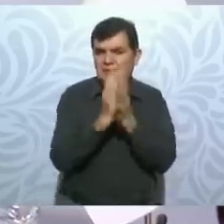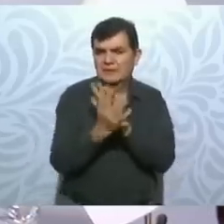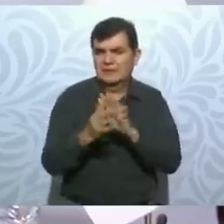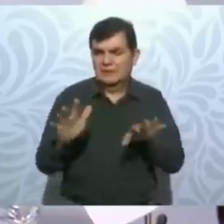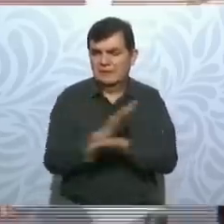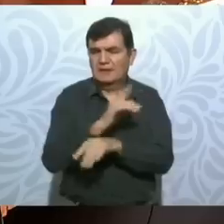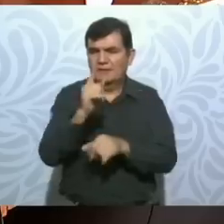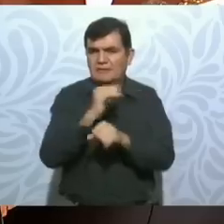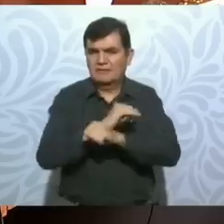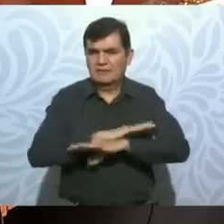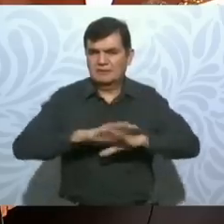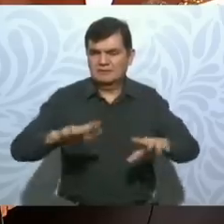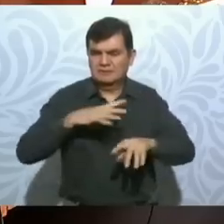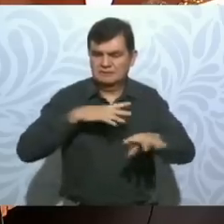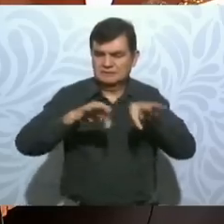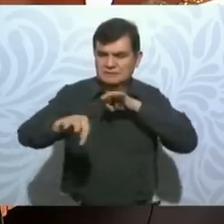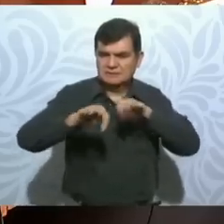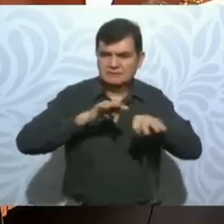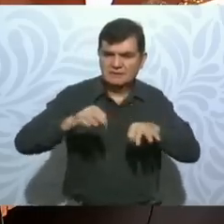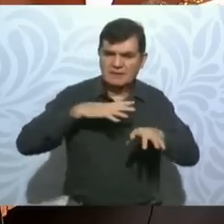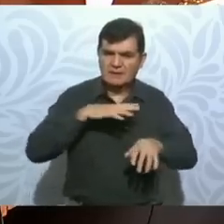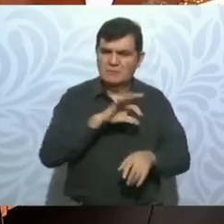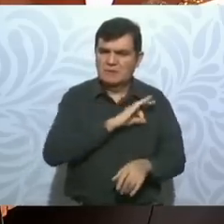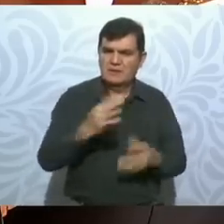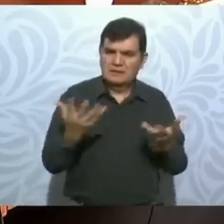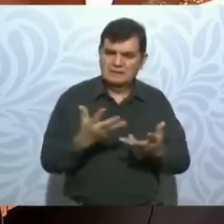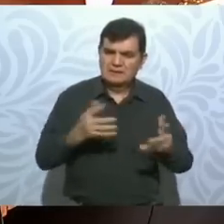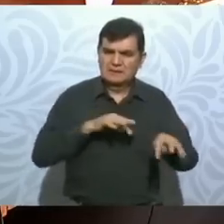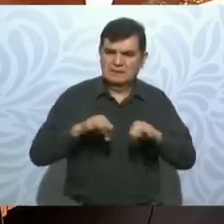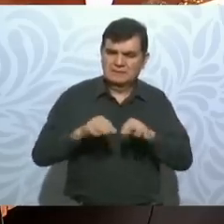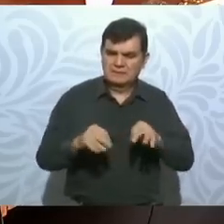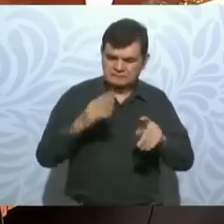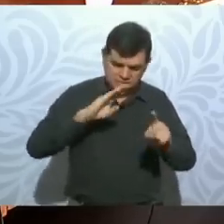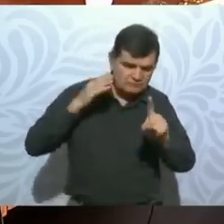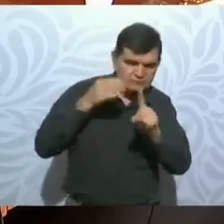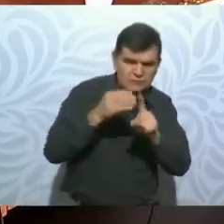productos operables que nos permitan realizar acciones certeras contra las organizaciones